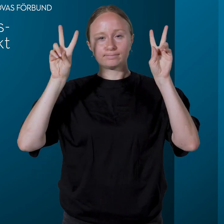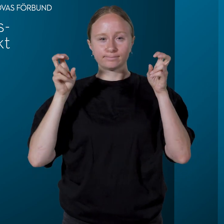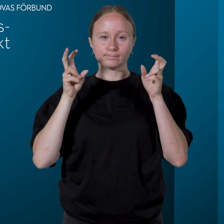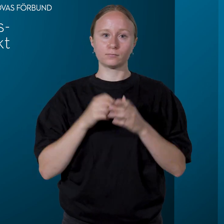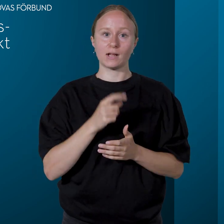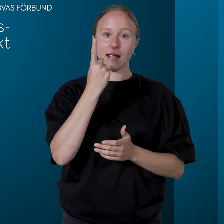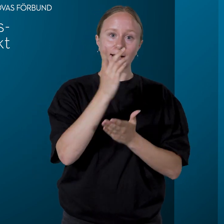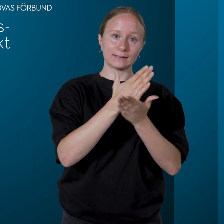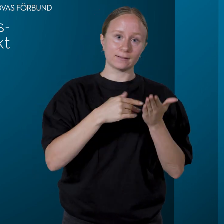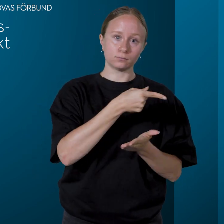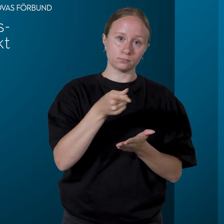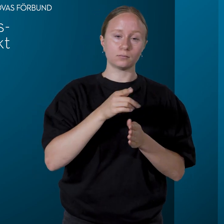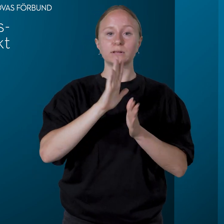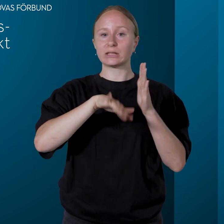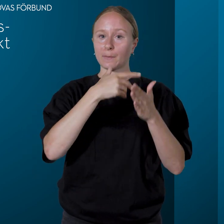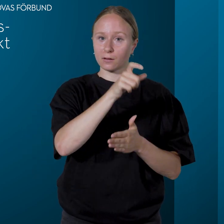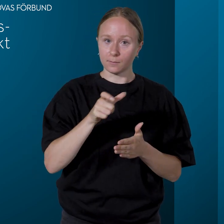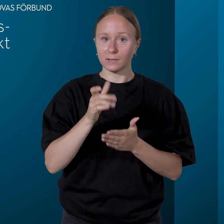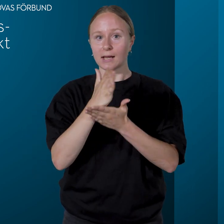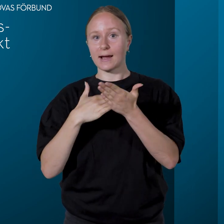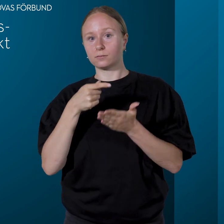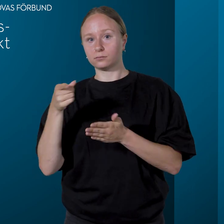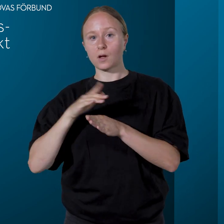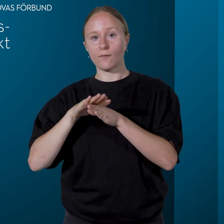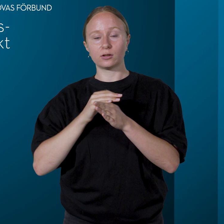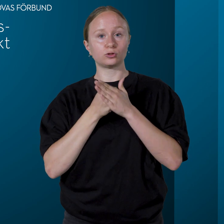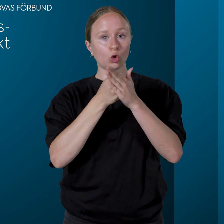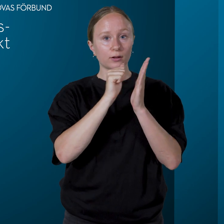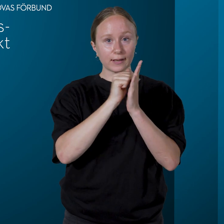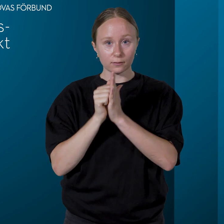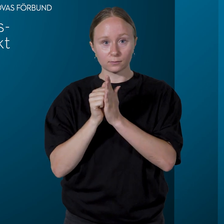”Somliga är teckenspråkiga och andra använder stödtecken."